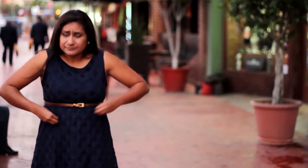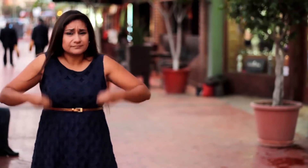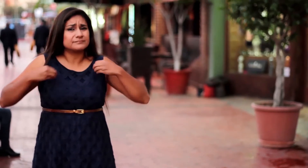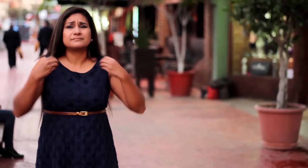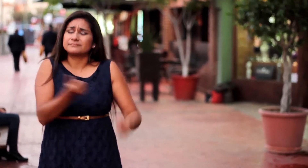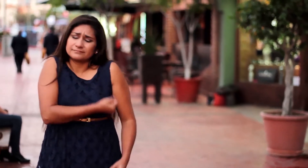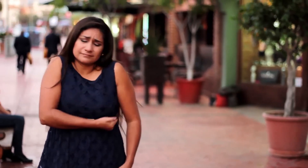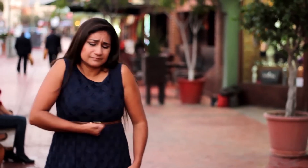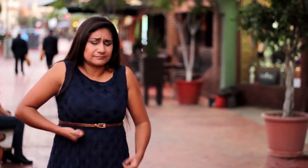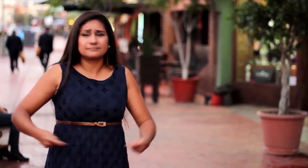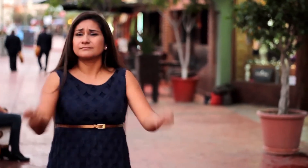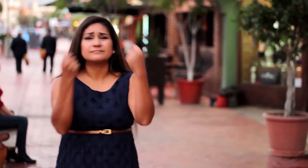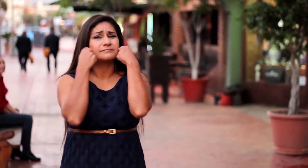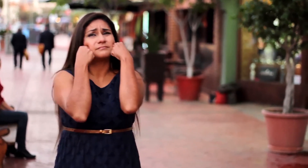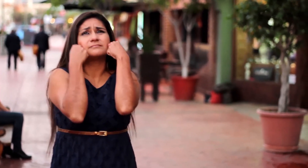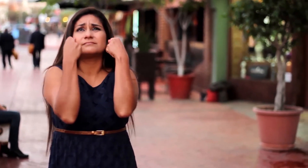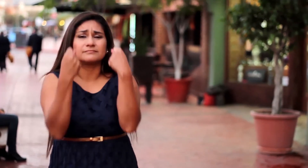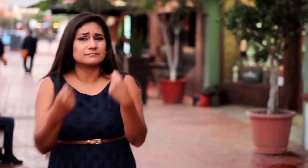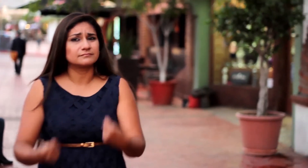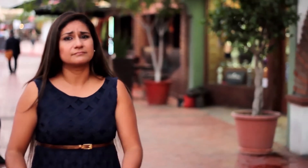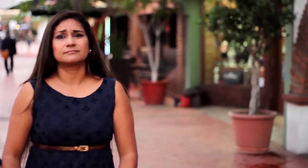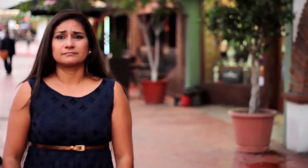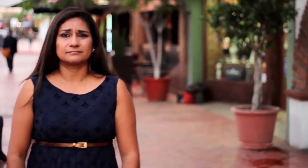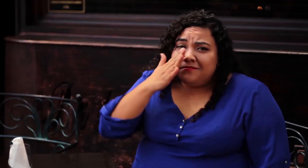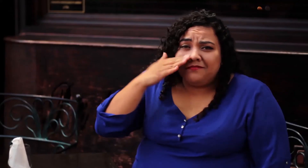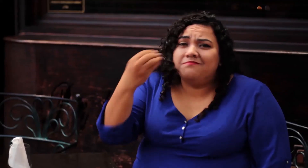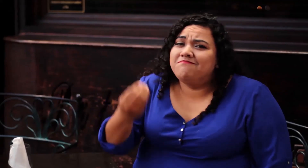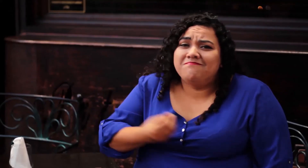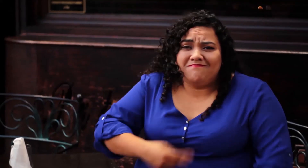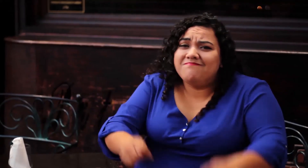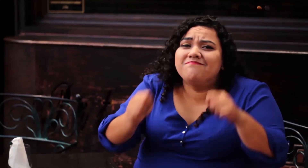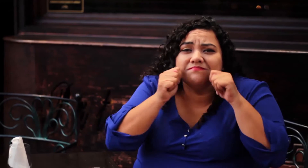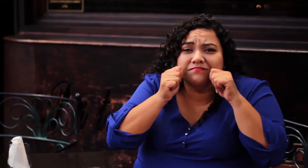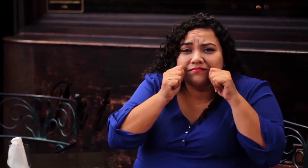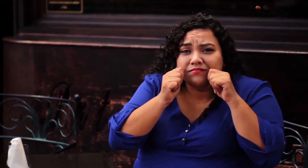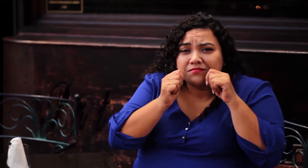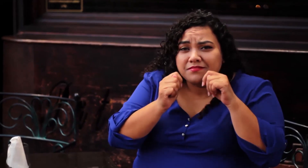aunque me cueste la vida y aunque me cueste el llanto